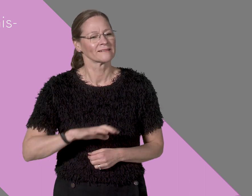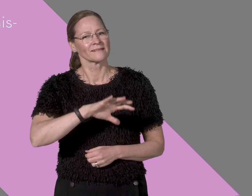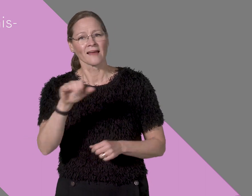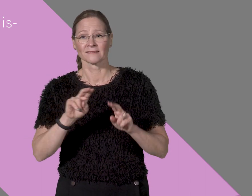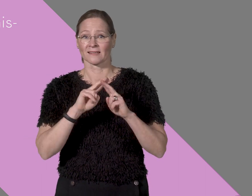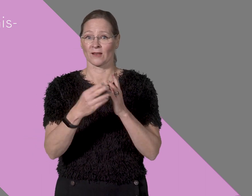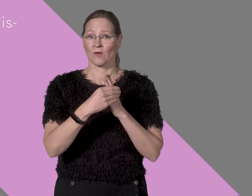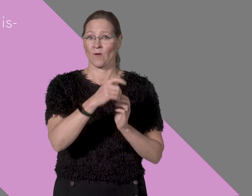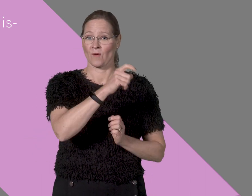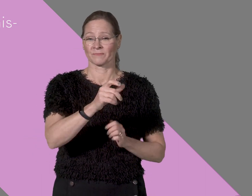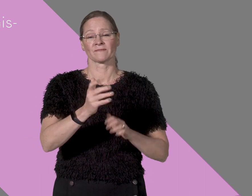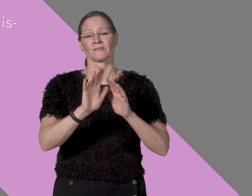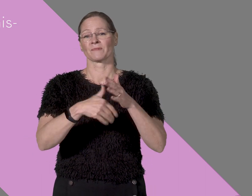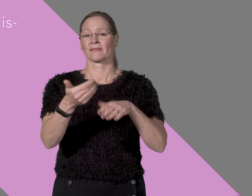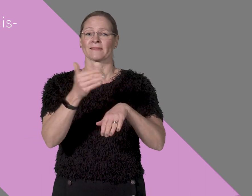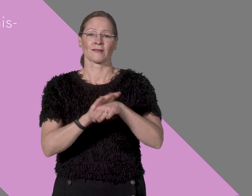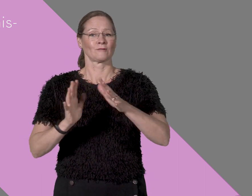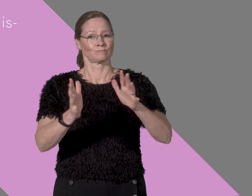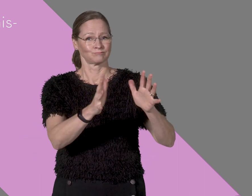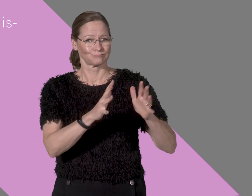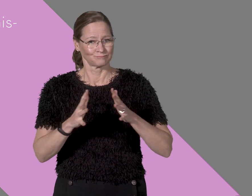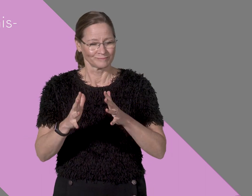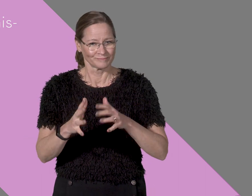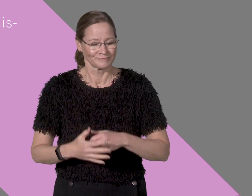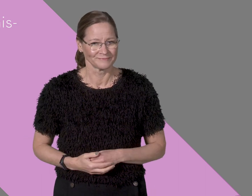Kaikki kerhon ohjaajat ovat viittomakielentaitoisia.